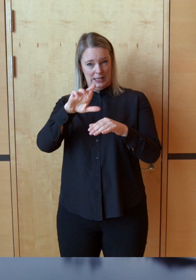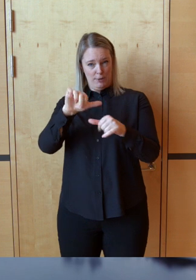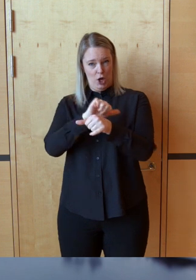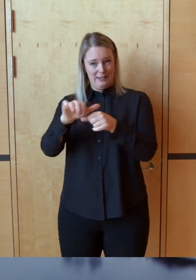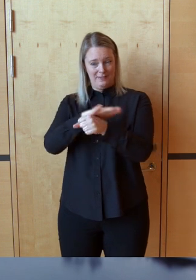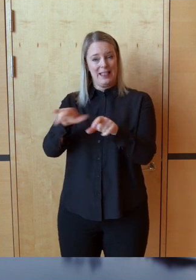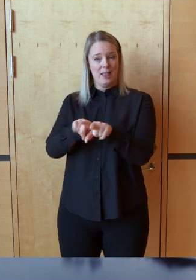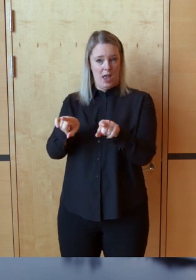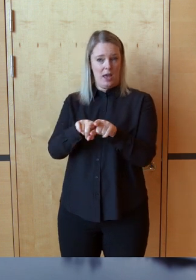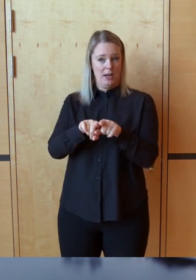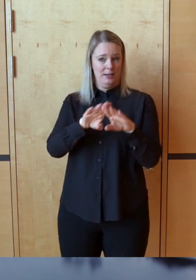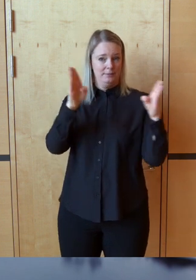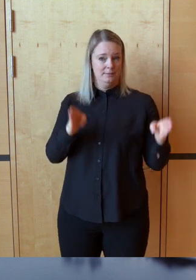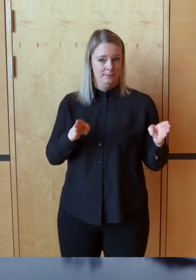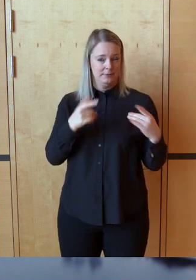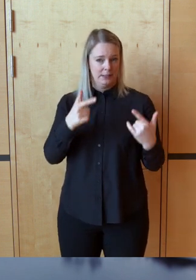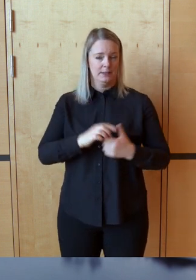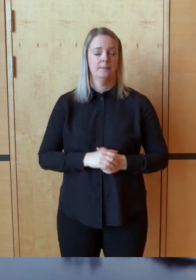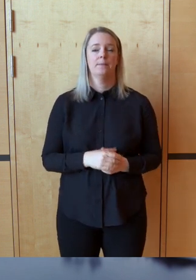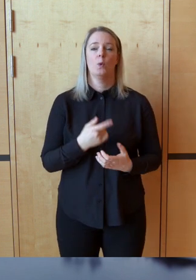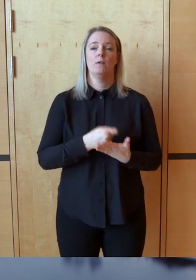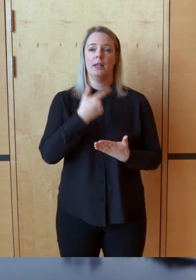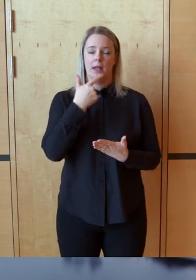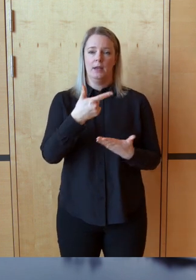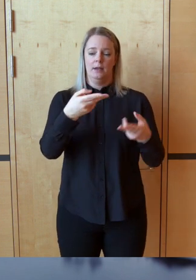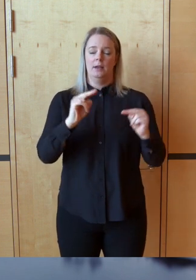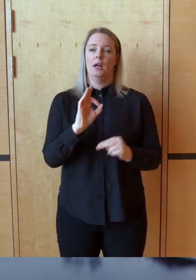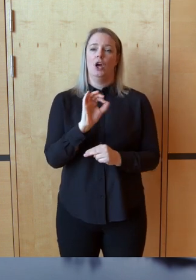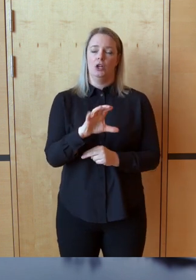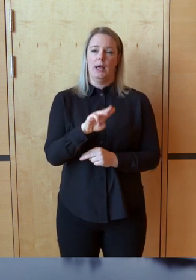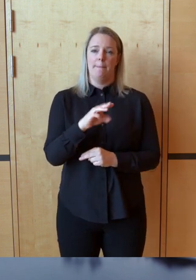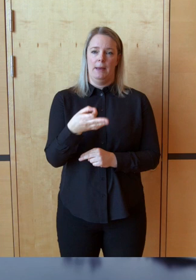Tack Tack ska du ha då Hans brettschneider blir partiets gruppledare Varsågod